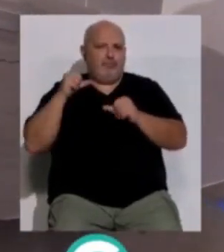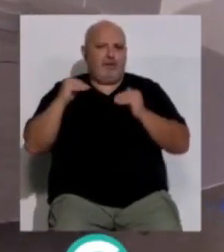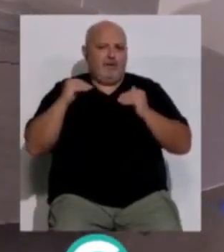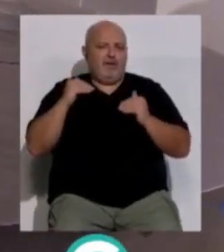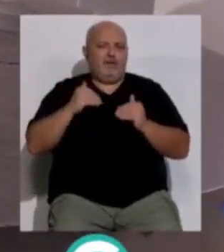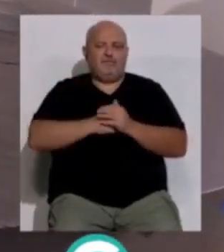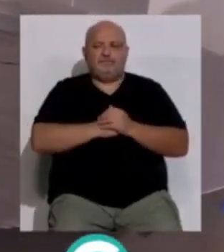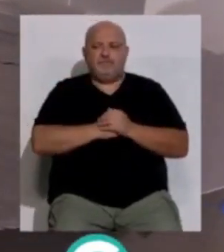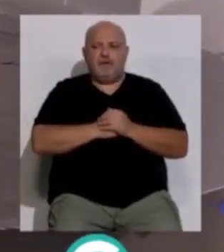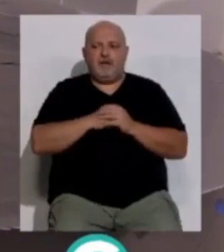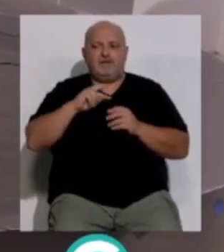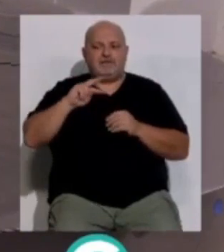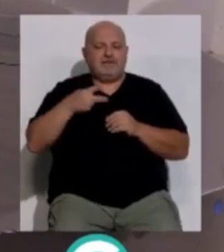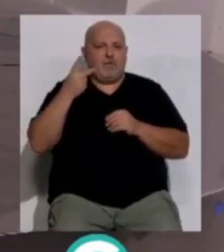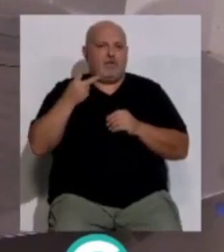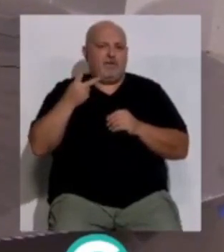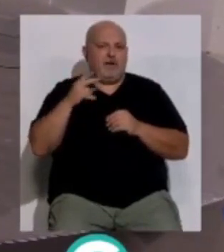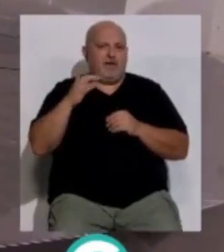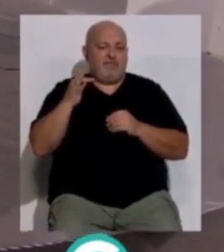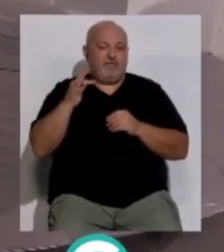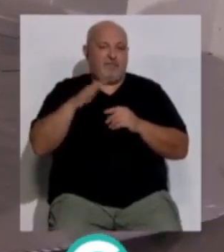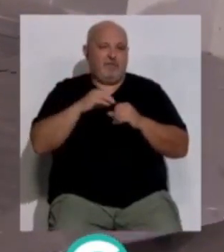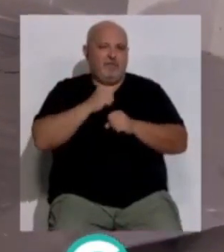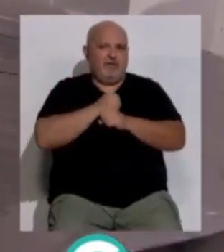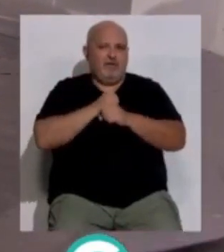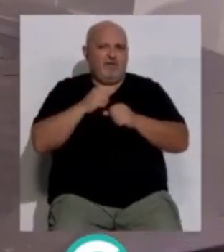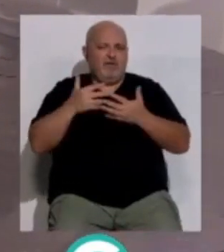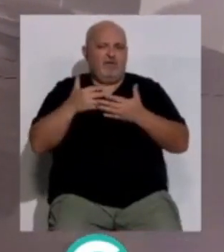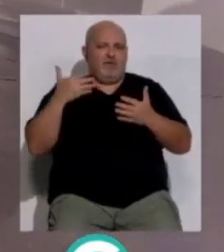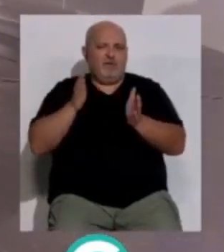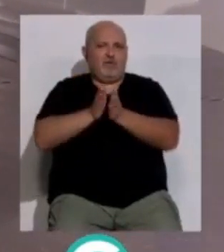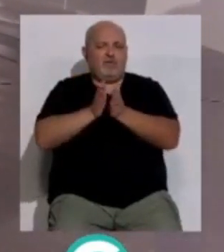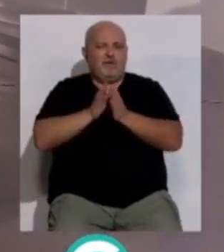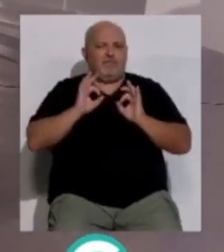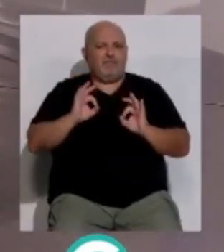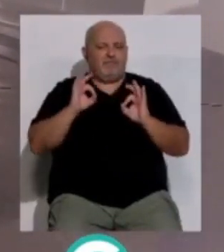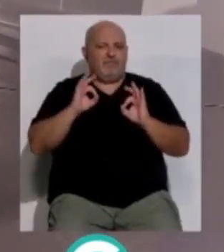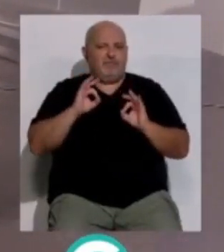Campaña en la segunda red dado el trabajo que ha desarrollado con nuestros compañeros de televisión